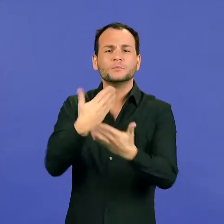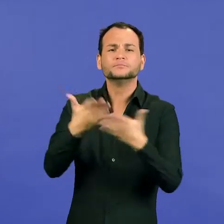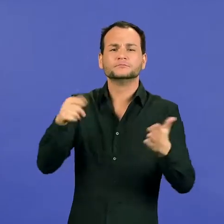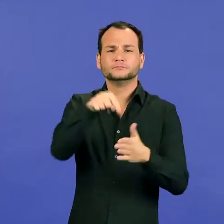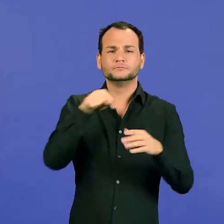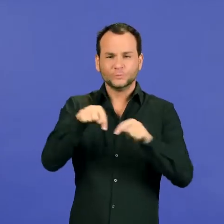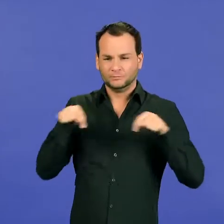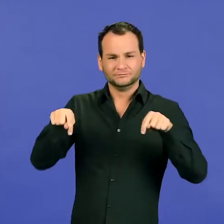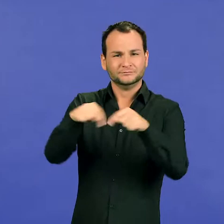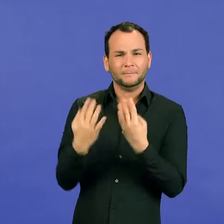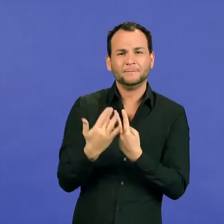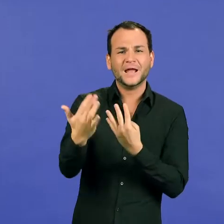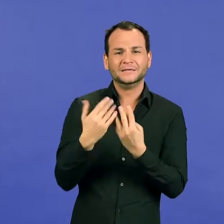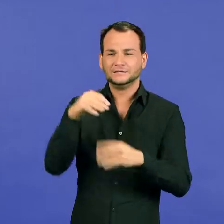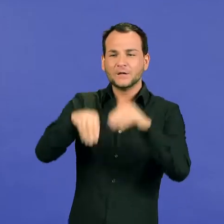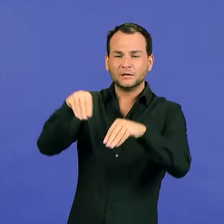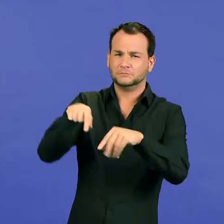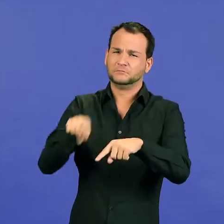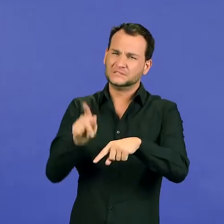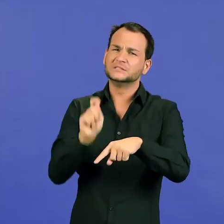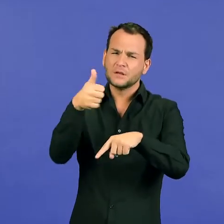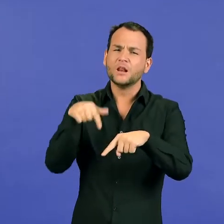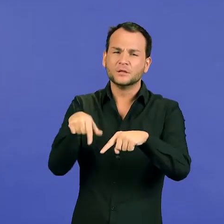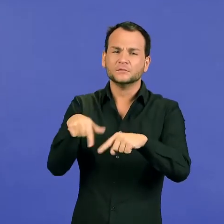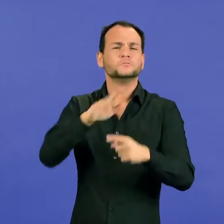Wir zeigen Beete mit seltenen Pflanzen,